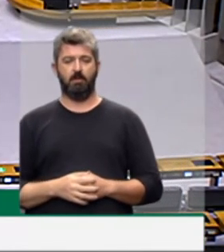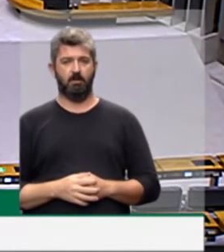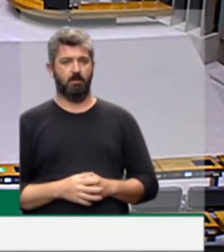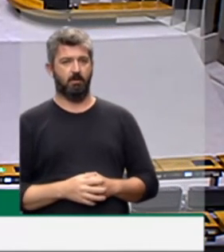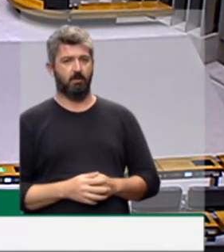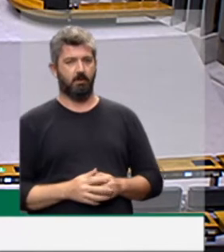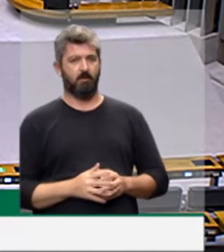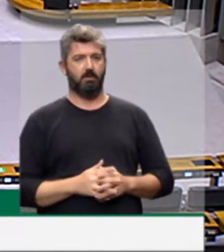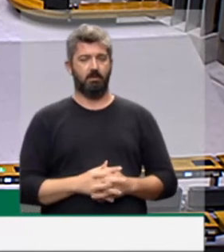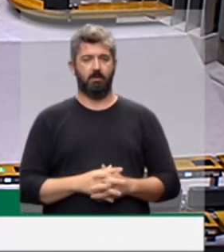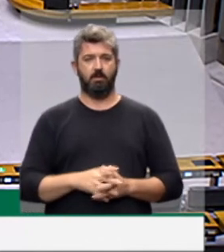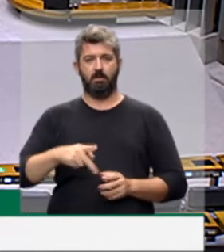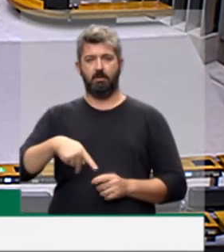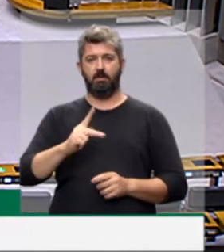O DEPUTADO MARCELO RAMOS